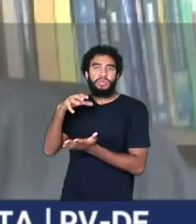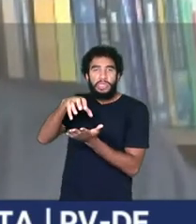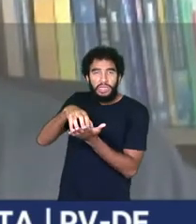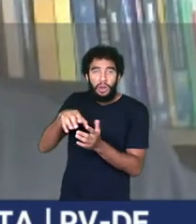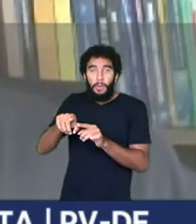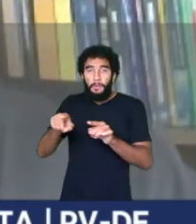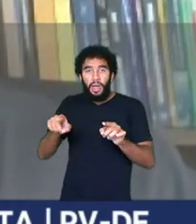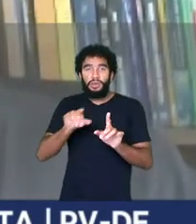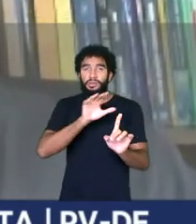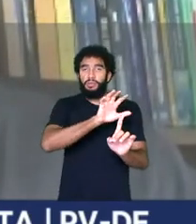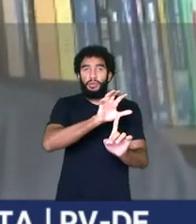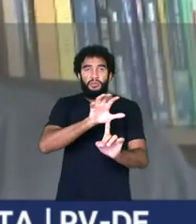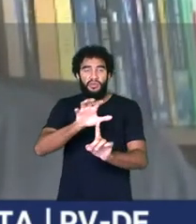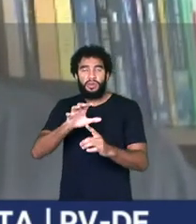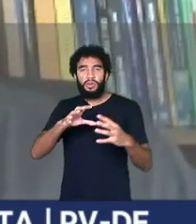COM UMA SALARIAL. EU PEGO O BANCO CENTRAL, MAS ISSO SE